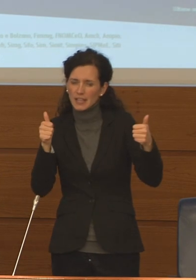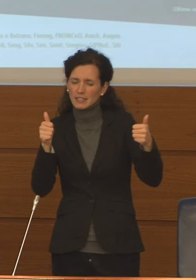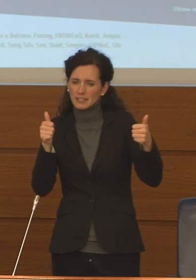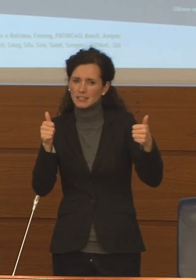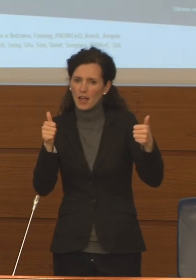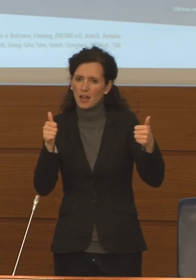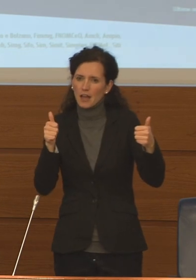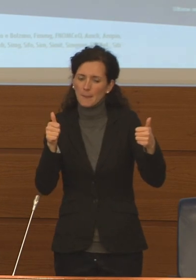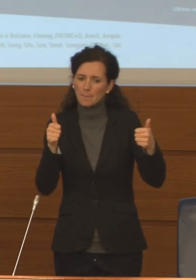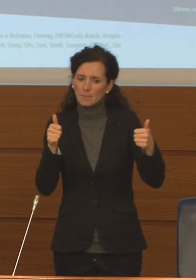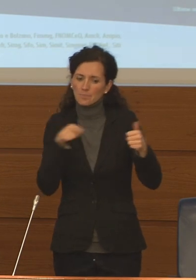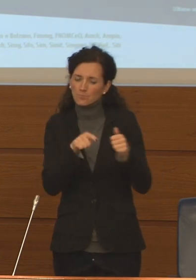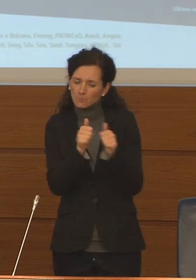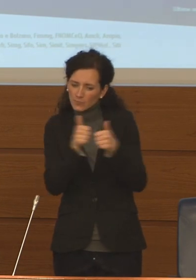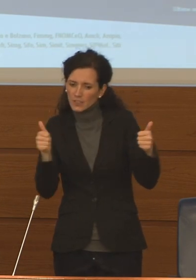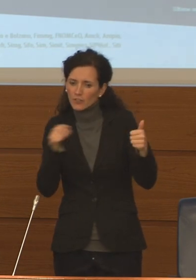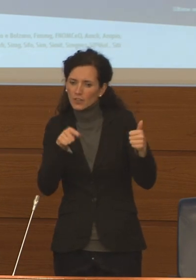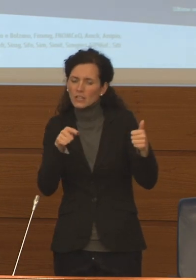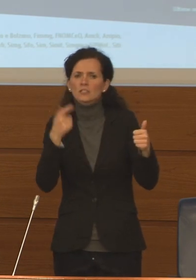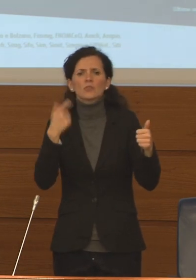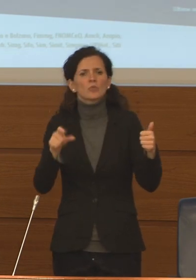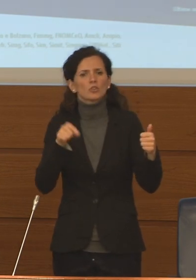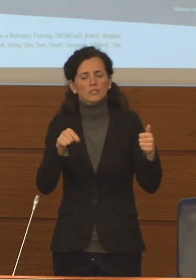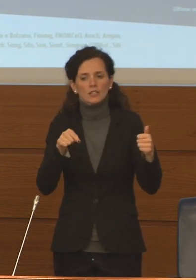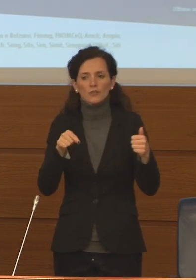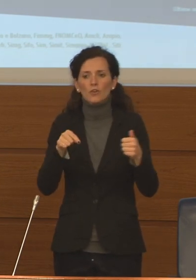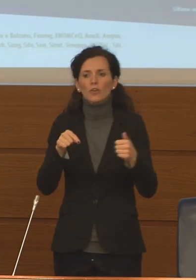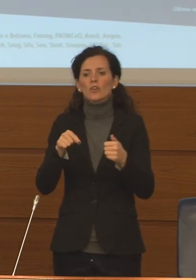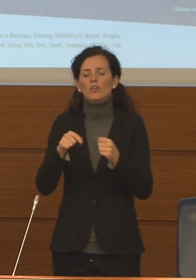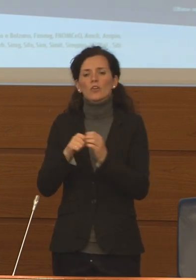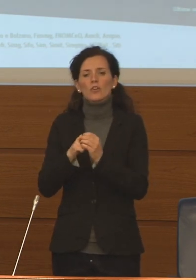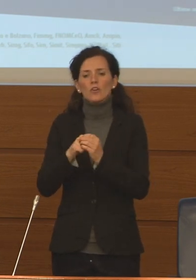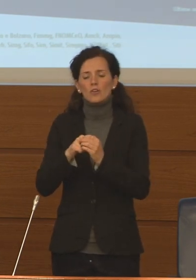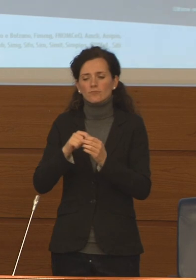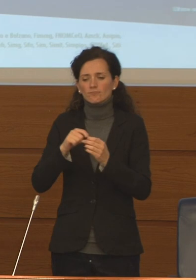fatto che per facilitare la tempestiva esecuzione di questi esami sono stati